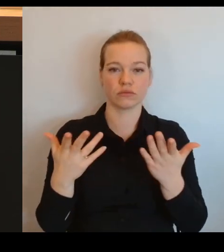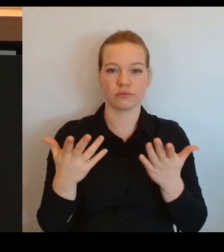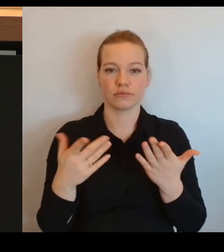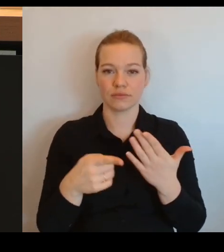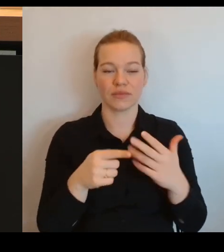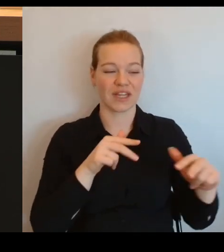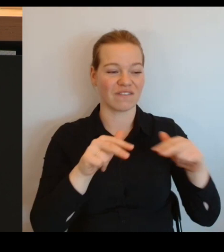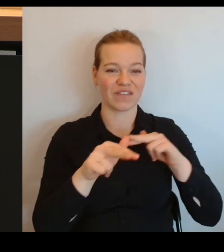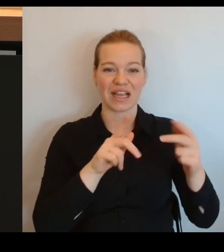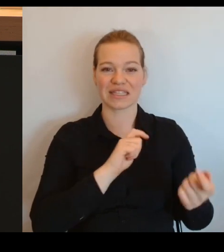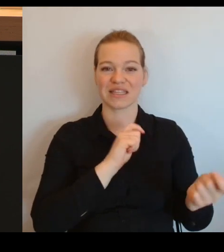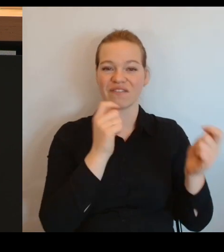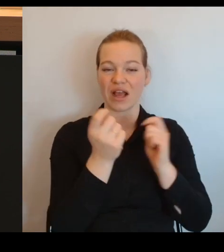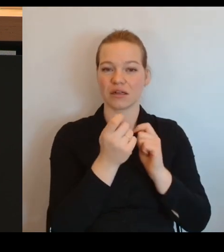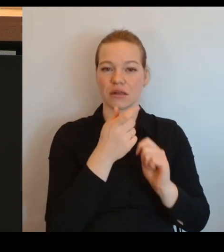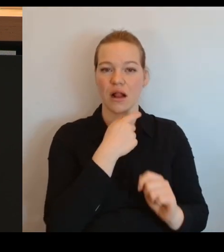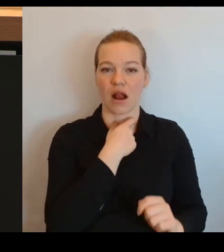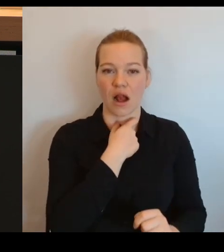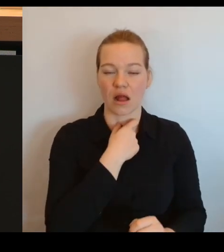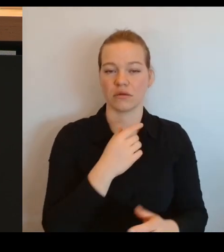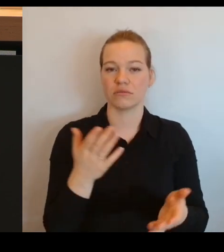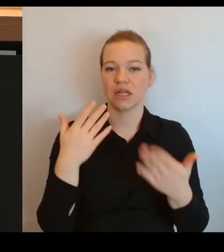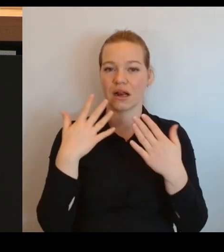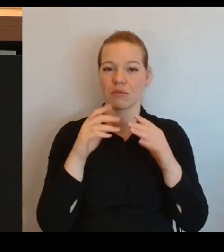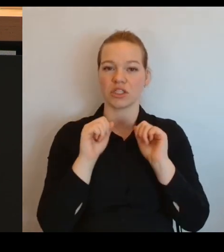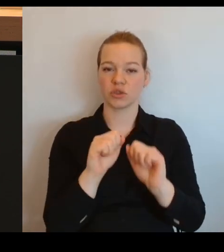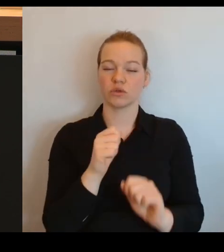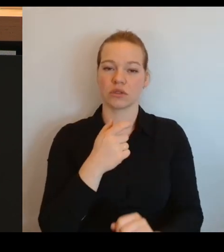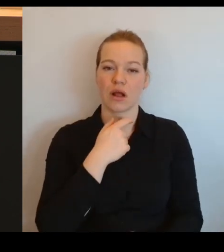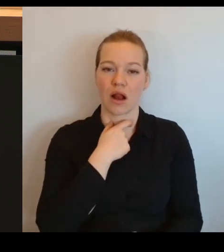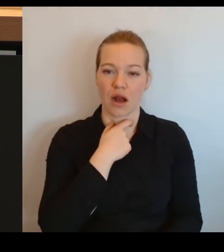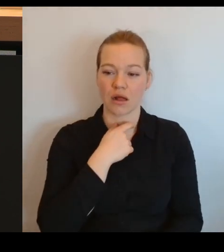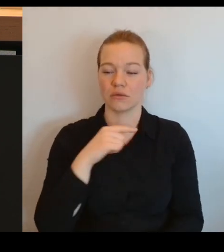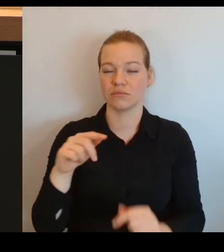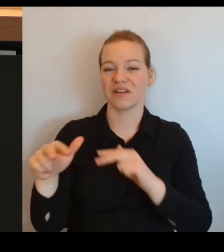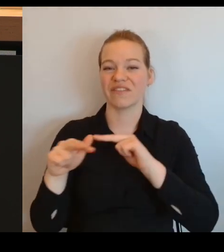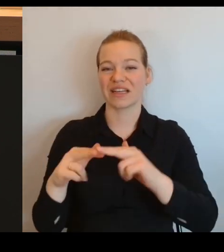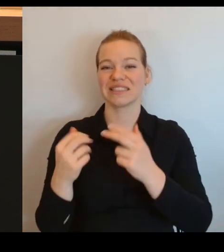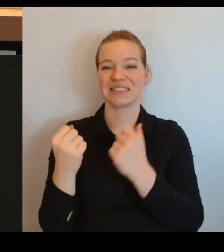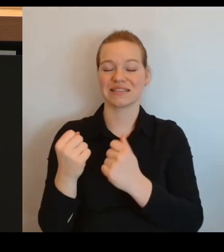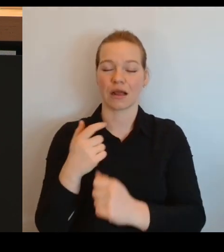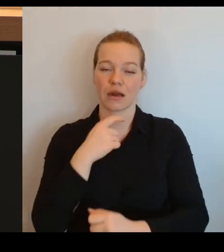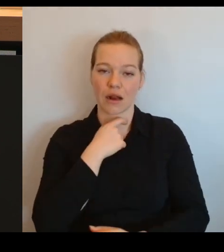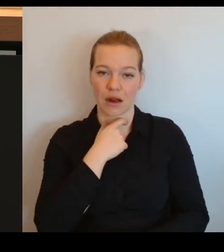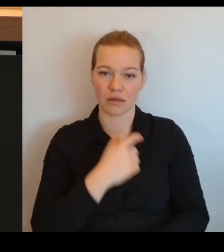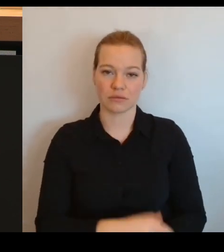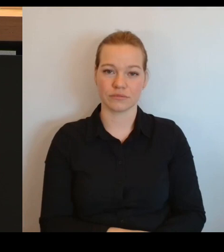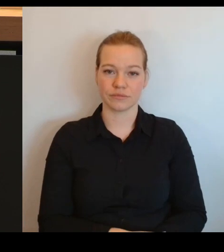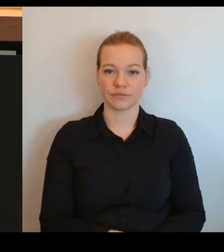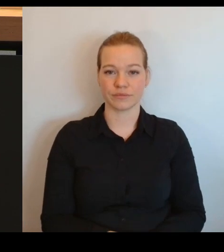fest bei der Verkehrssicherheit und nicht zuletzt, meine Damen und Herren, und darüber reden wir Heute stecken Busse und